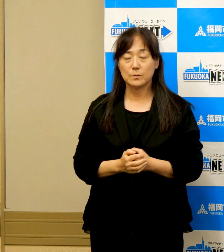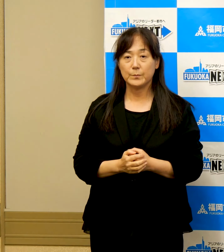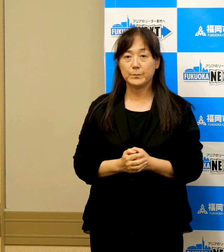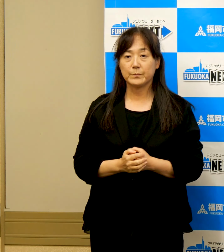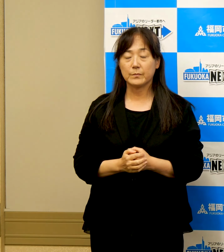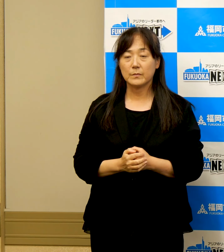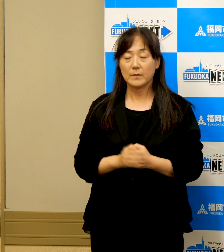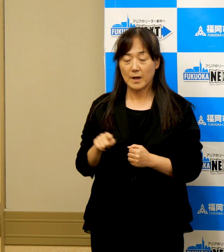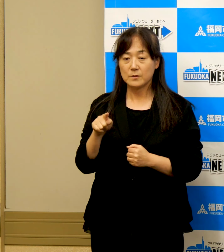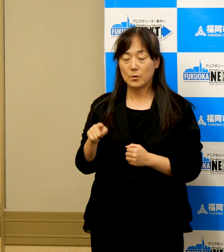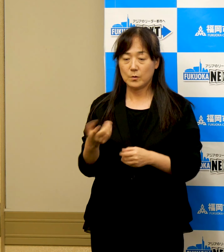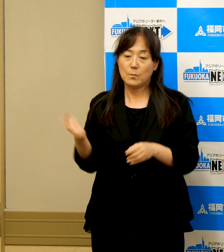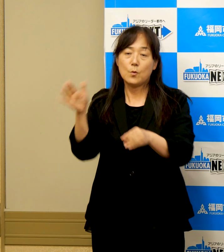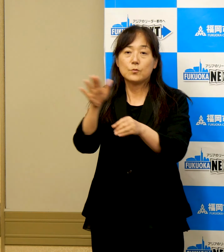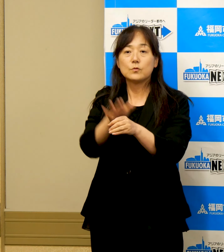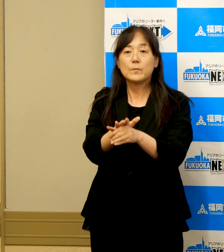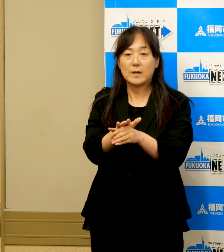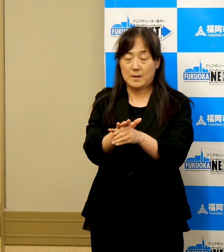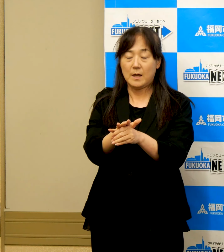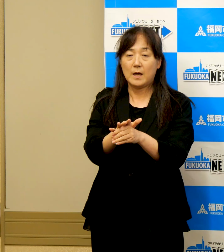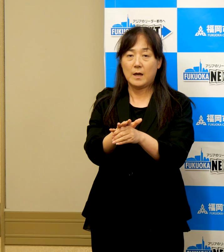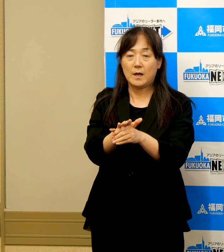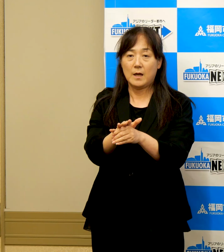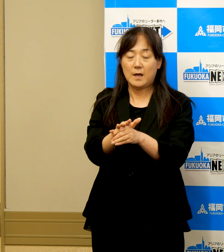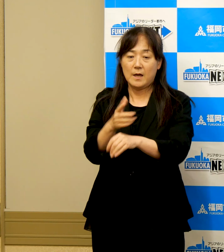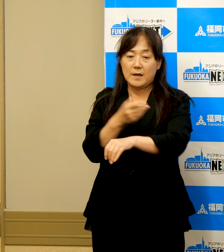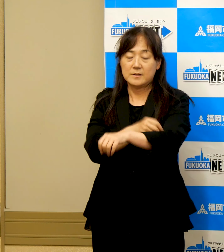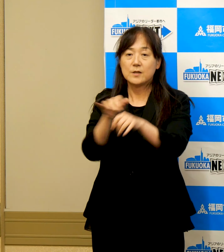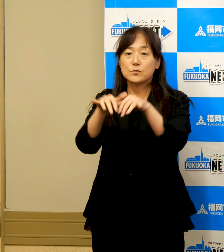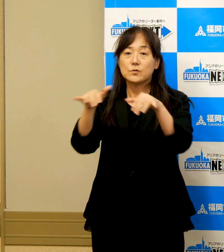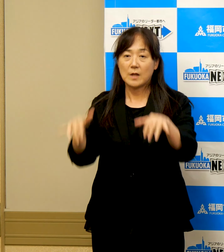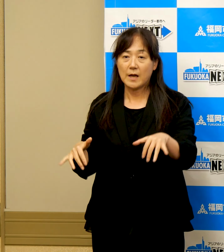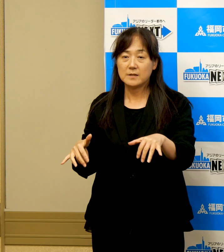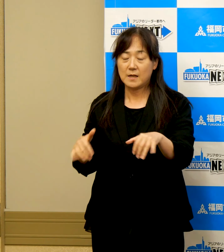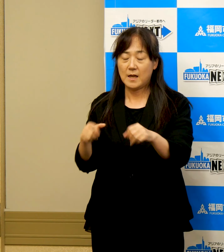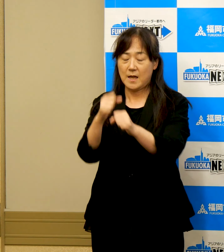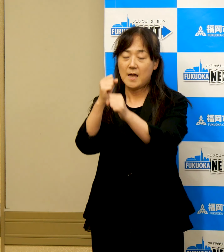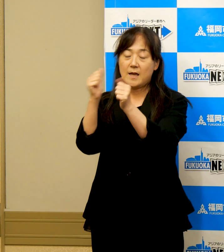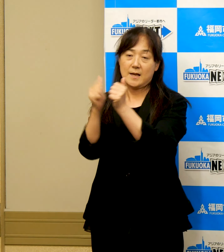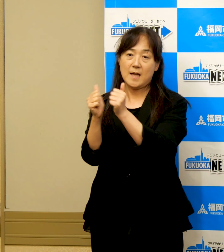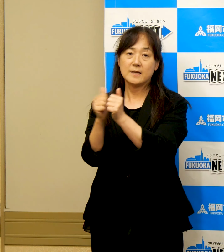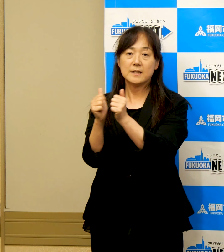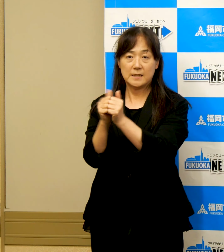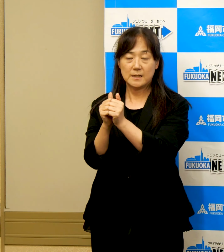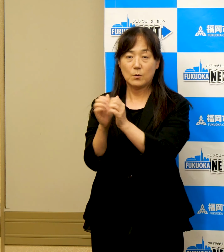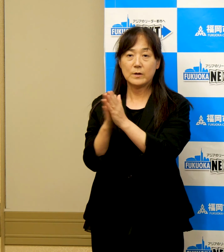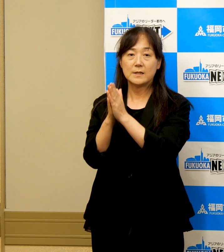そこで そうしたことも含めて 先ほど接種体制検討会議というものを開いて